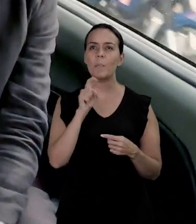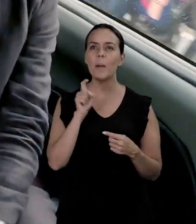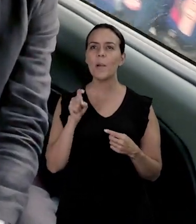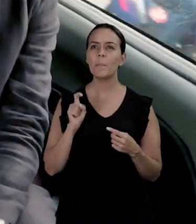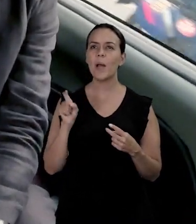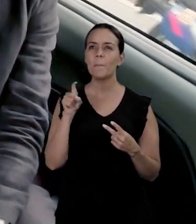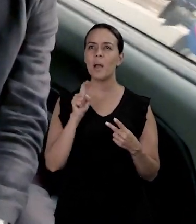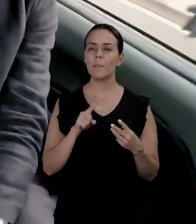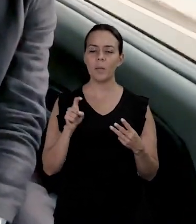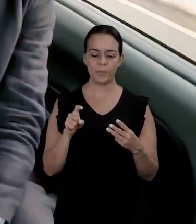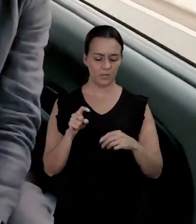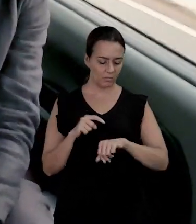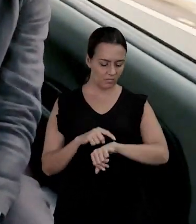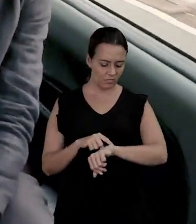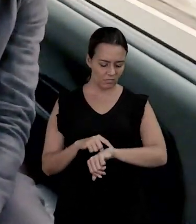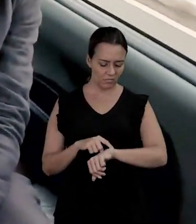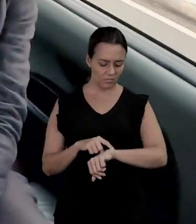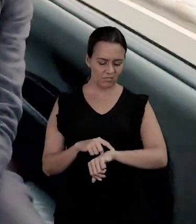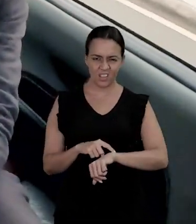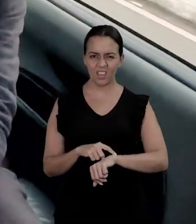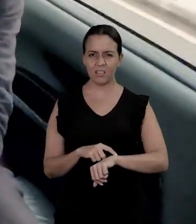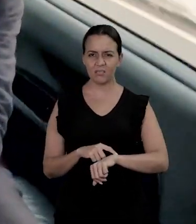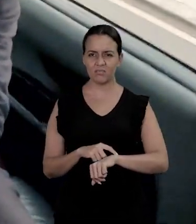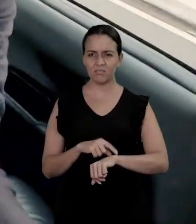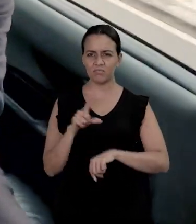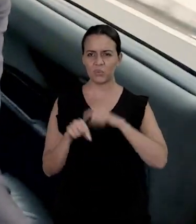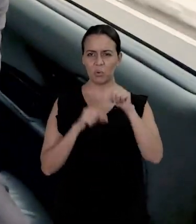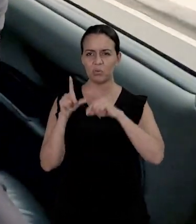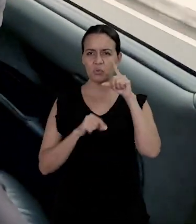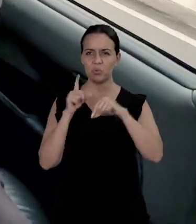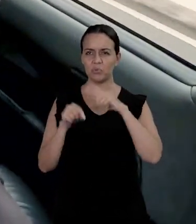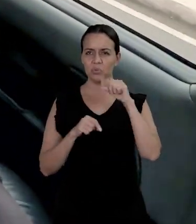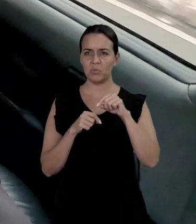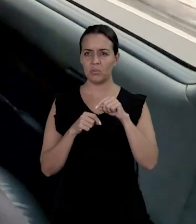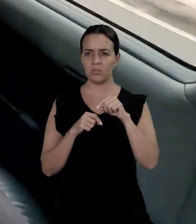e falo: Ah, não vou assistir nada, já passou uma hora, já é 11h30. Eu não consigo... Eu durmo procurando.